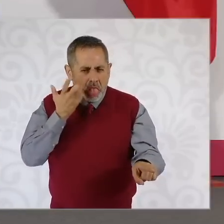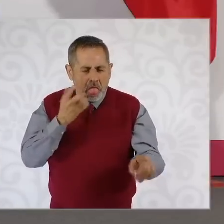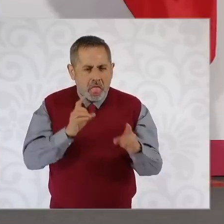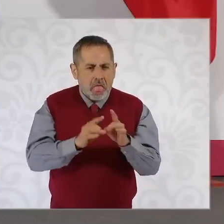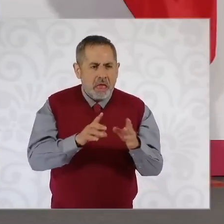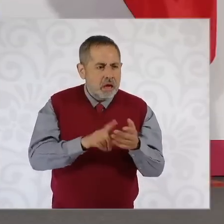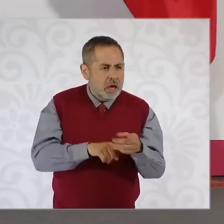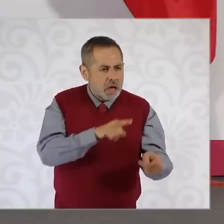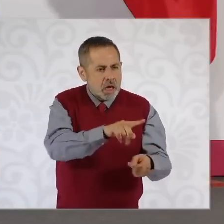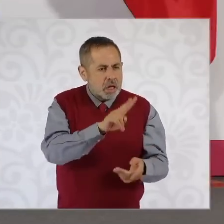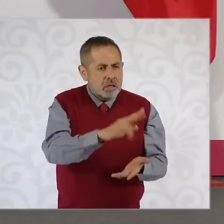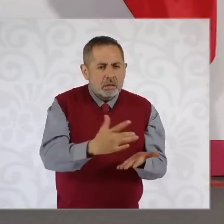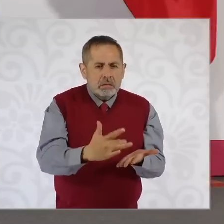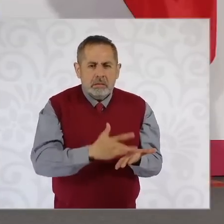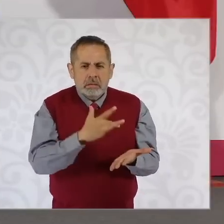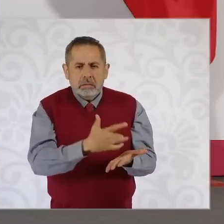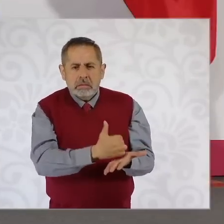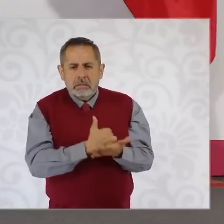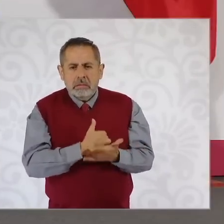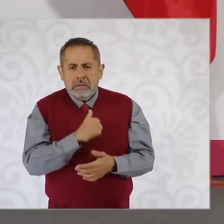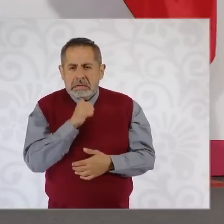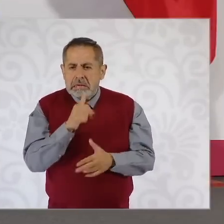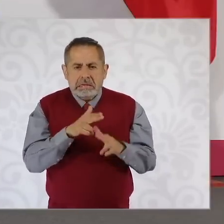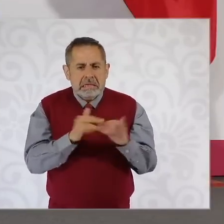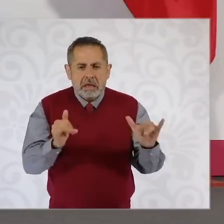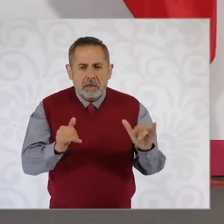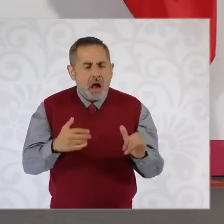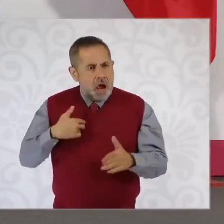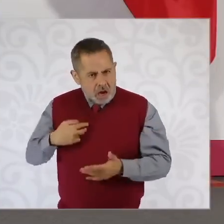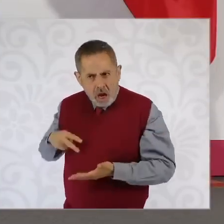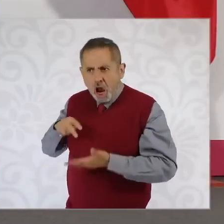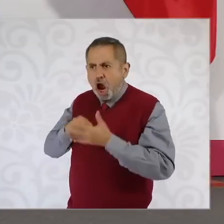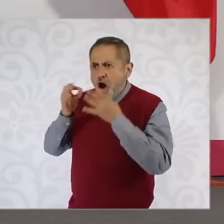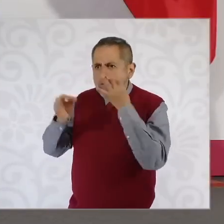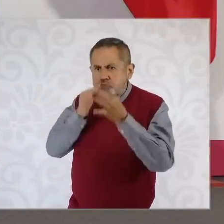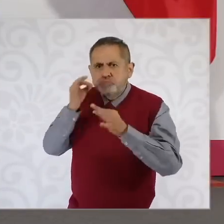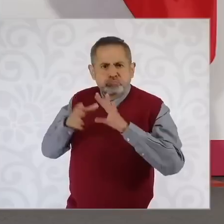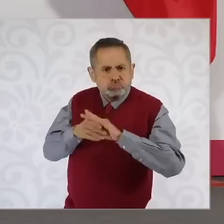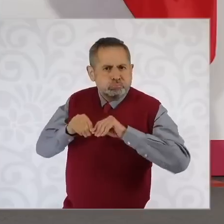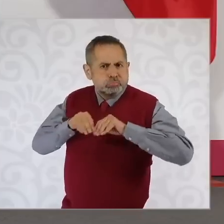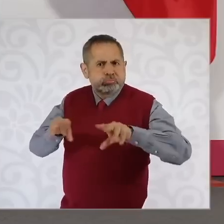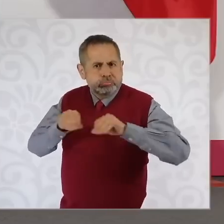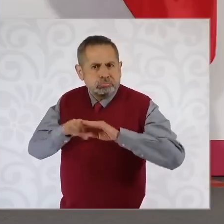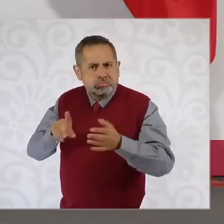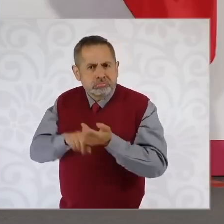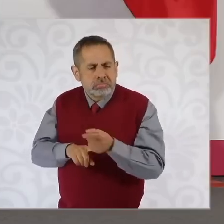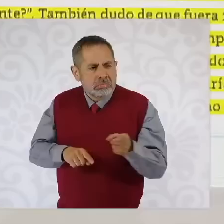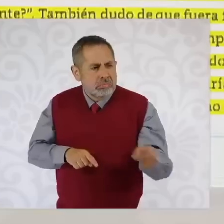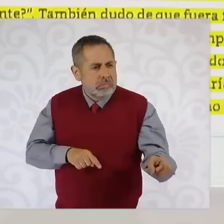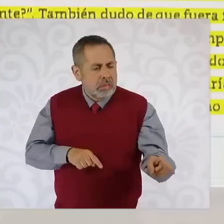solidaridad al negarse que se difundía desde mi campaña los logros económicos de su gobierno no